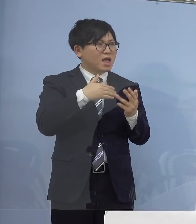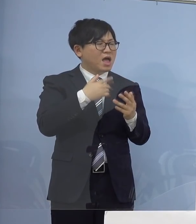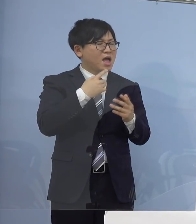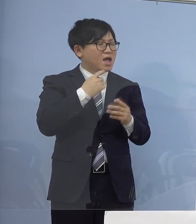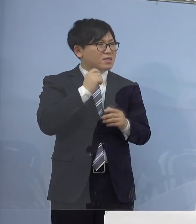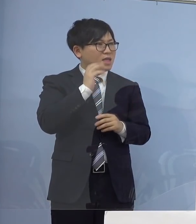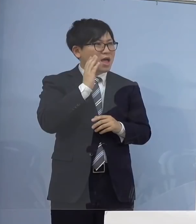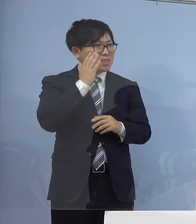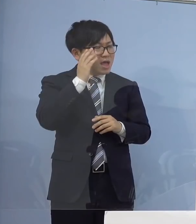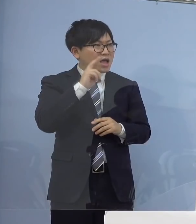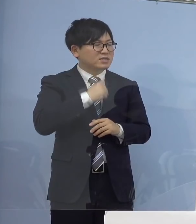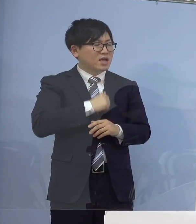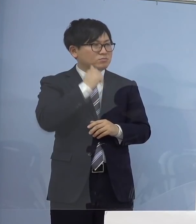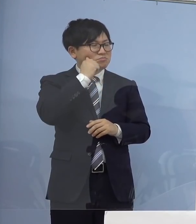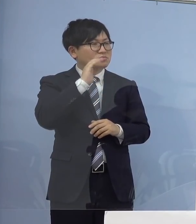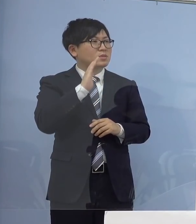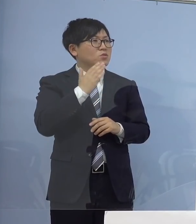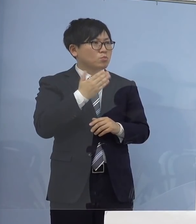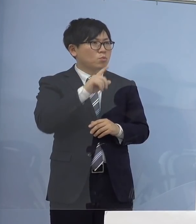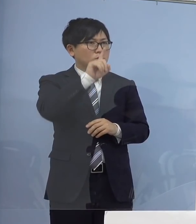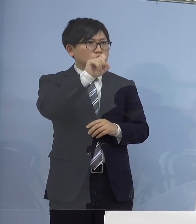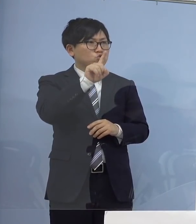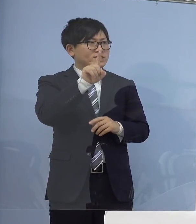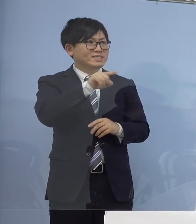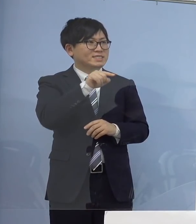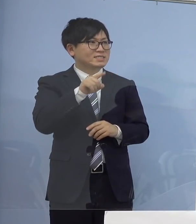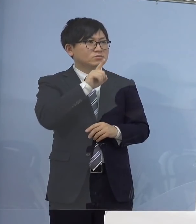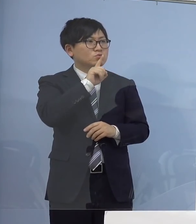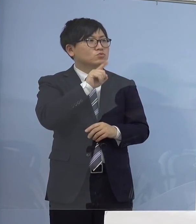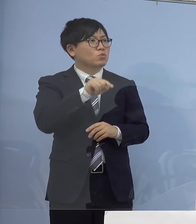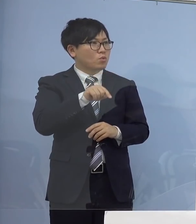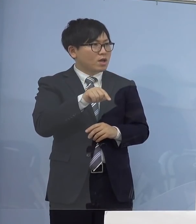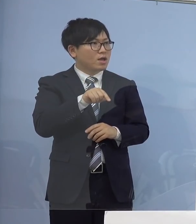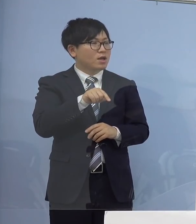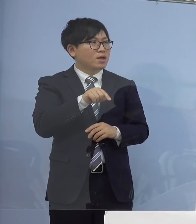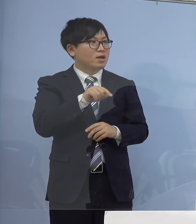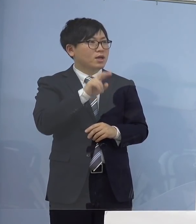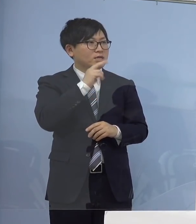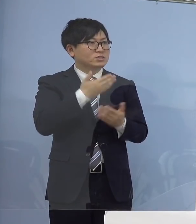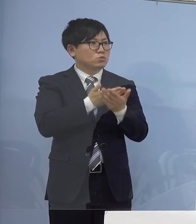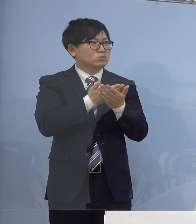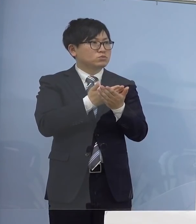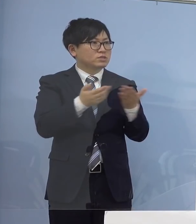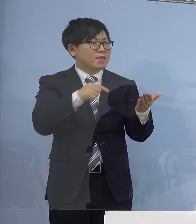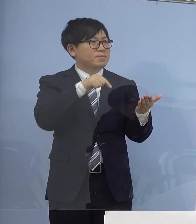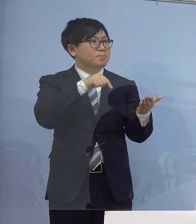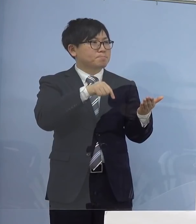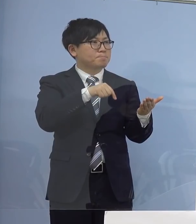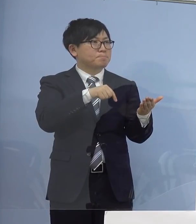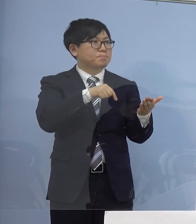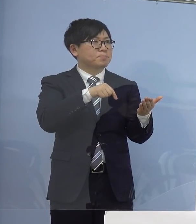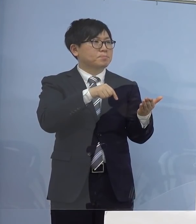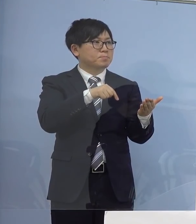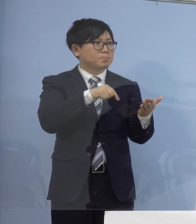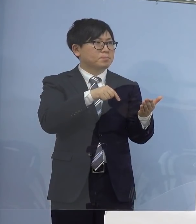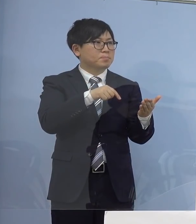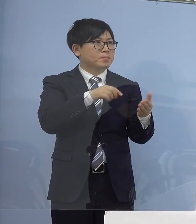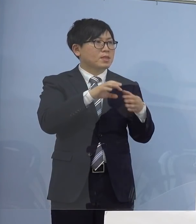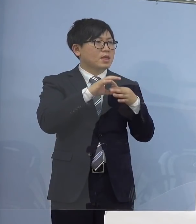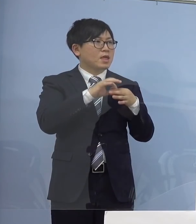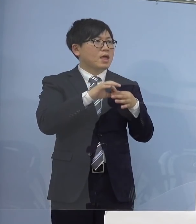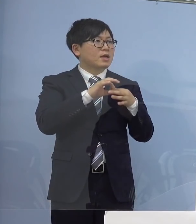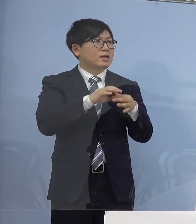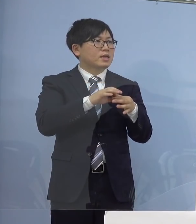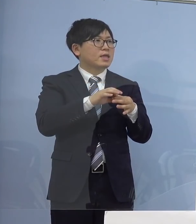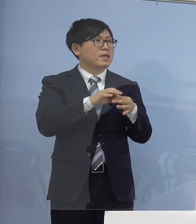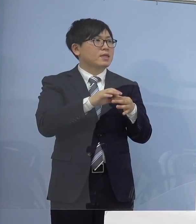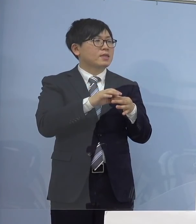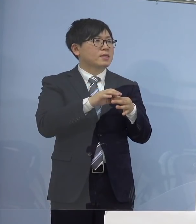11人というのは 飲食店関係で感染したといい切ってしまっていいのか